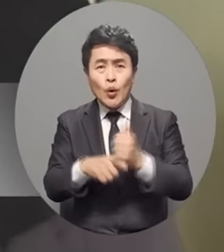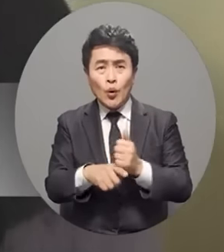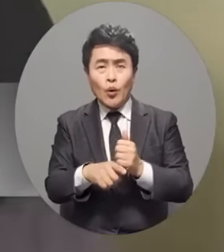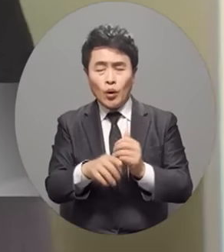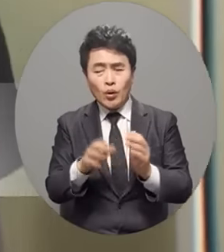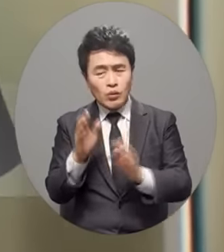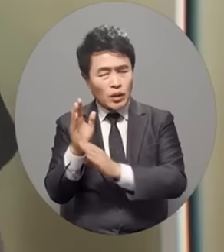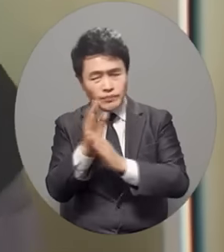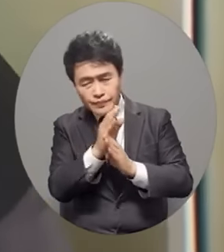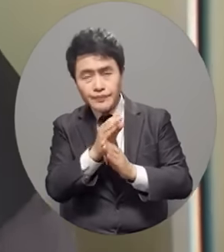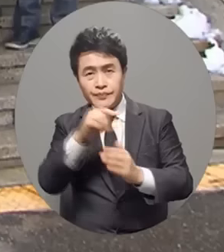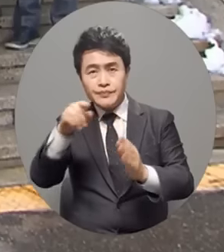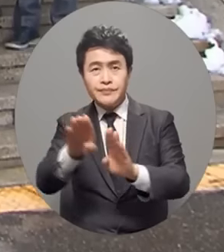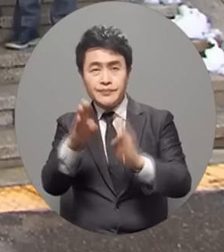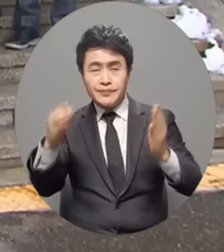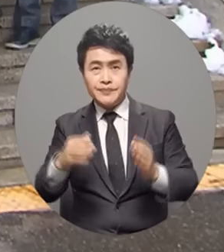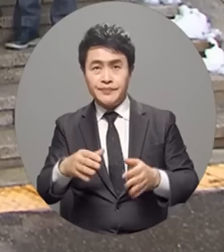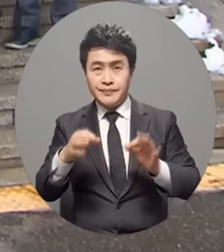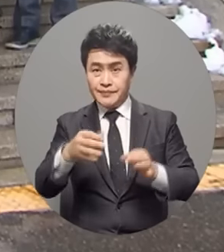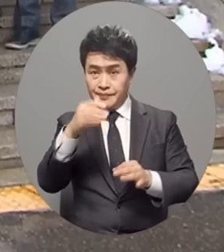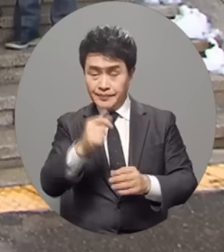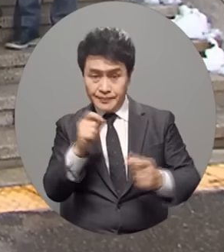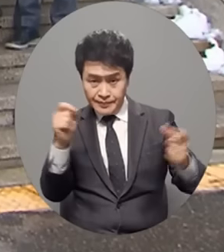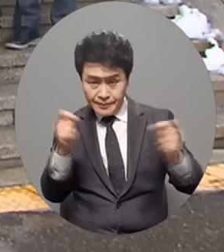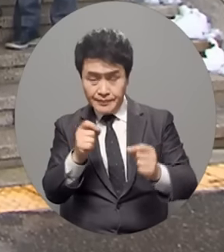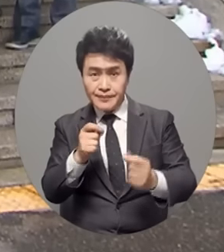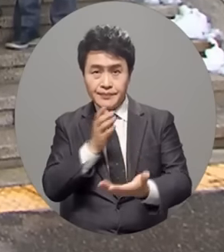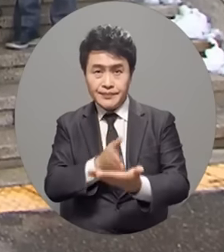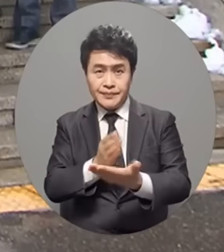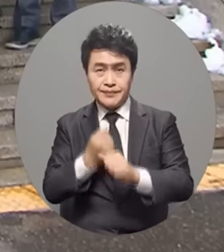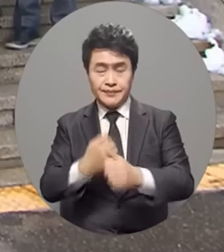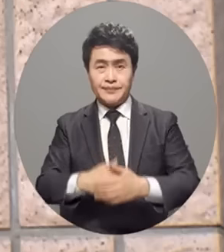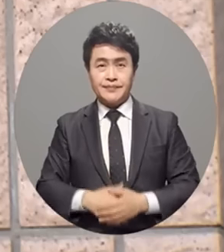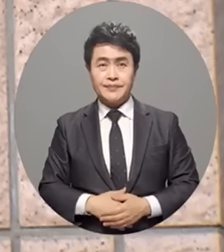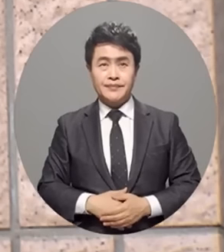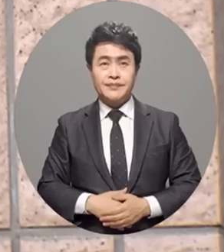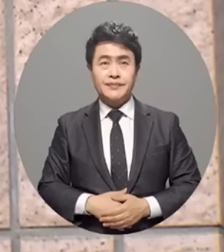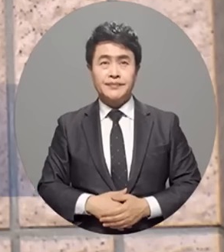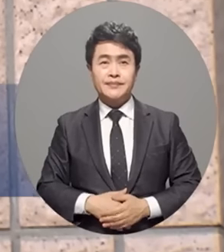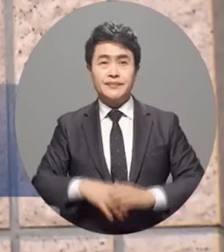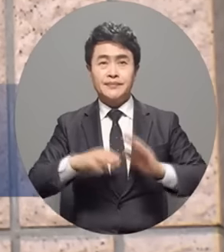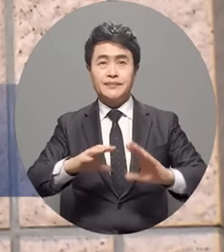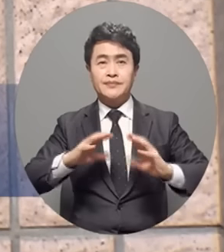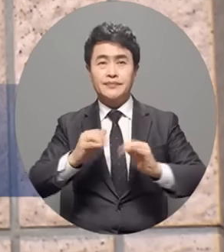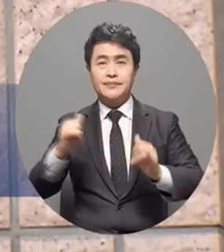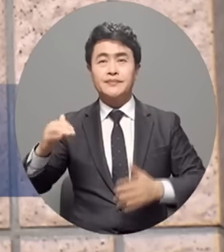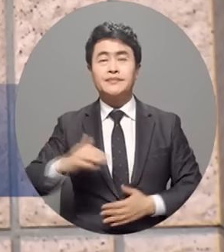열렸습니다. 김 처장은 짧은 소감만 남겼습니다.